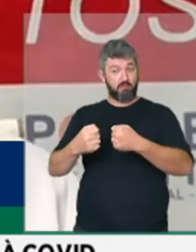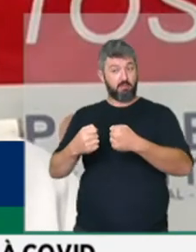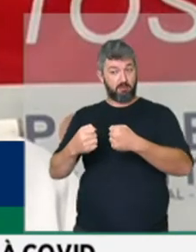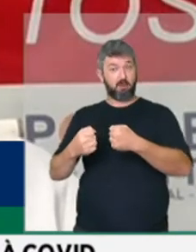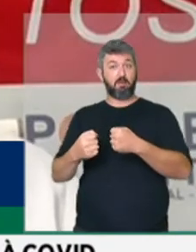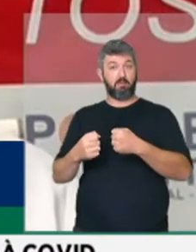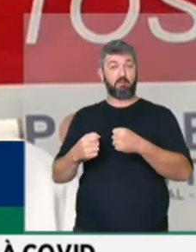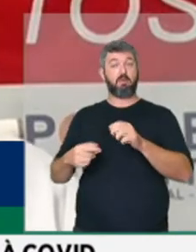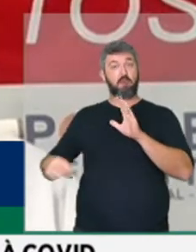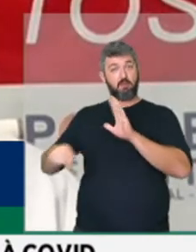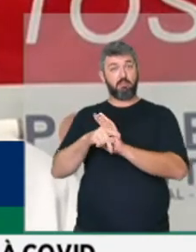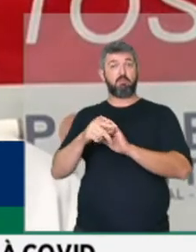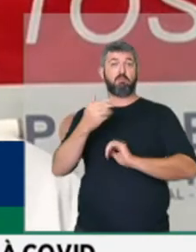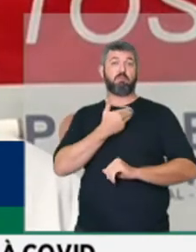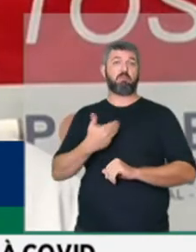OS TRABALHADORES DA CAIXA, PRESIDENTE, ELES ESTÃO AÍ